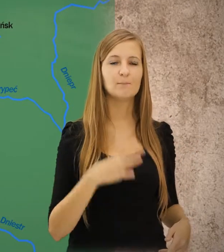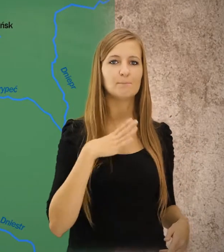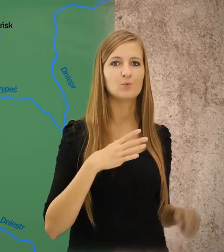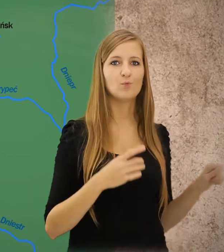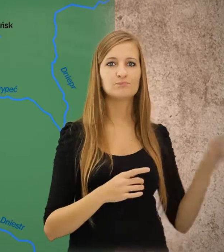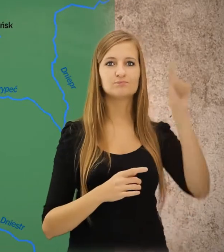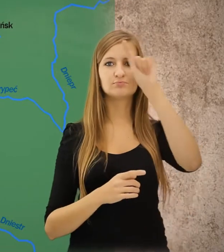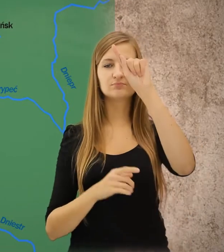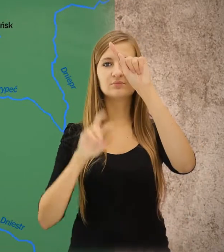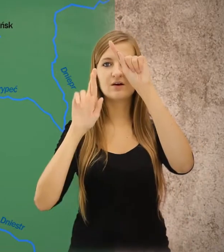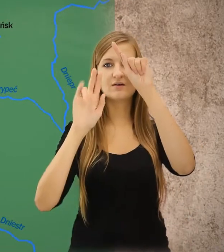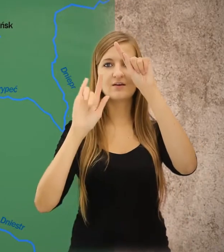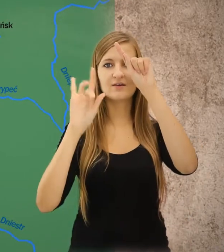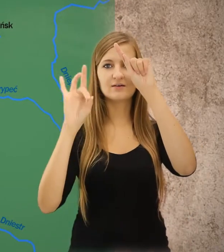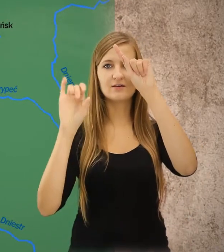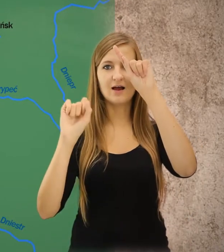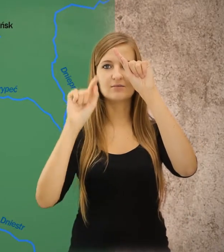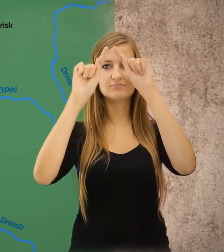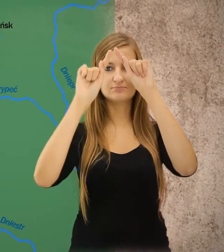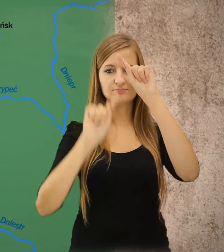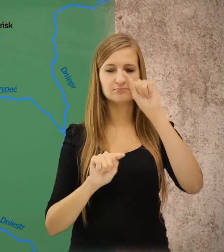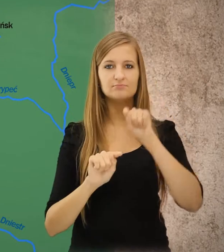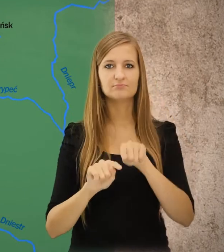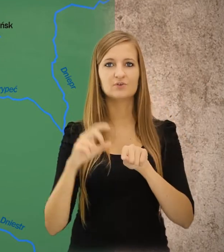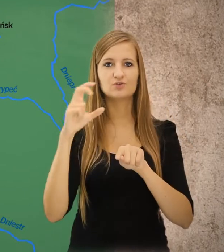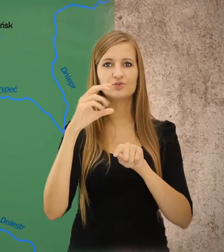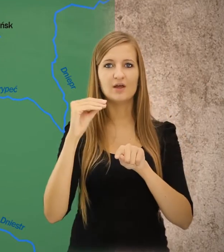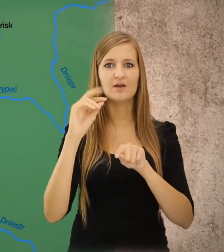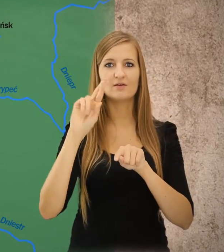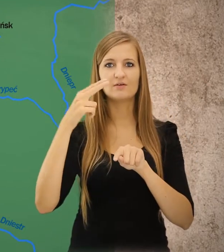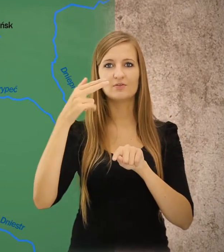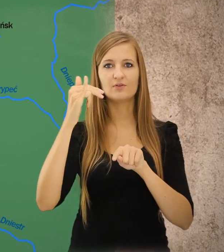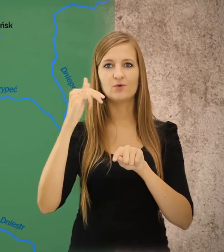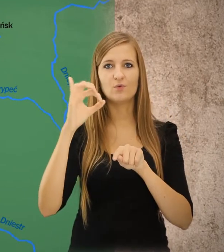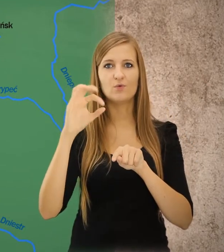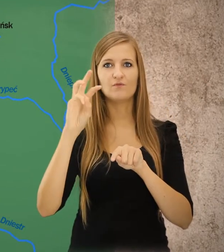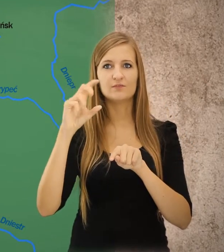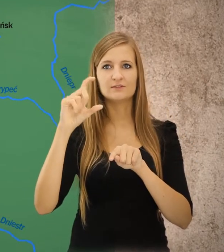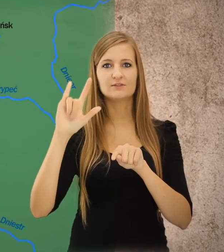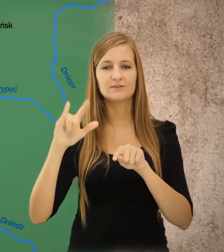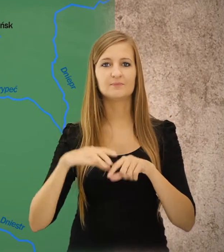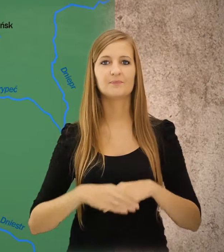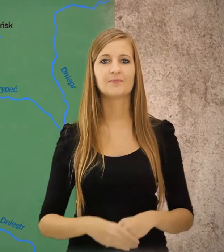biegła prawie pionowo od Rygi na północy do Czerniowców na południu.